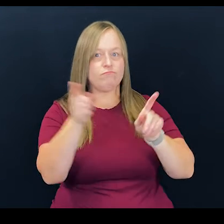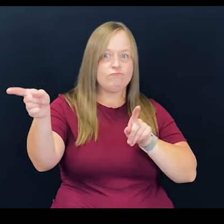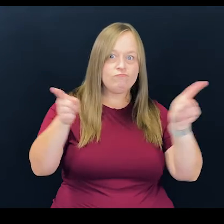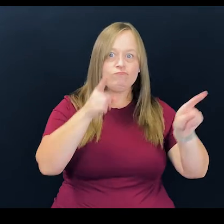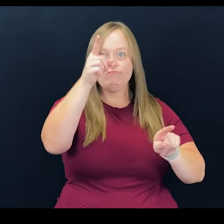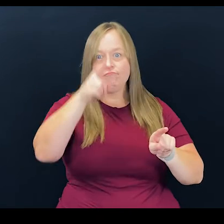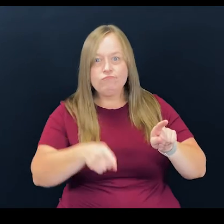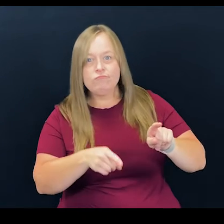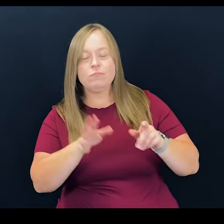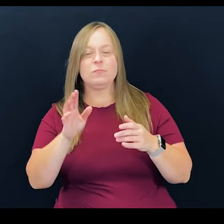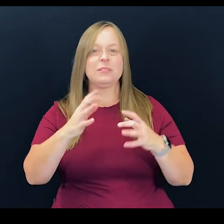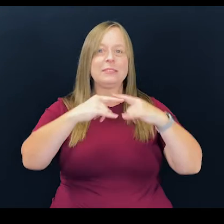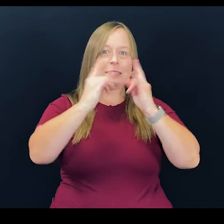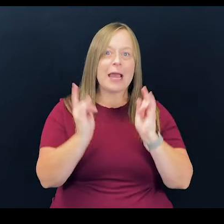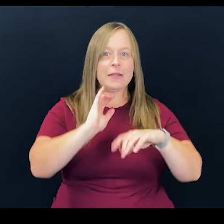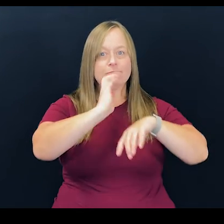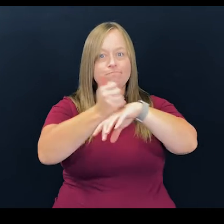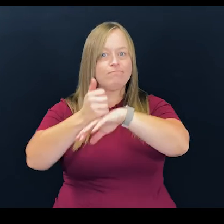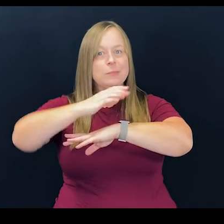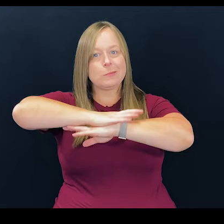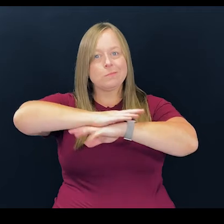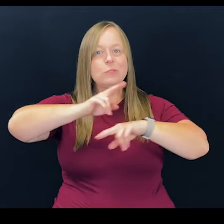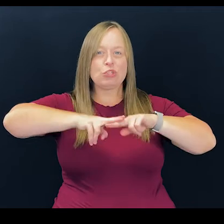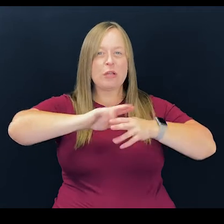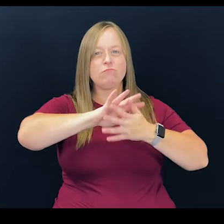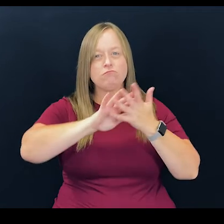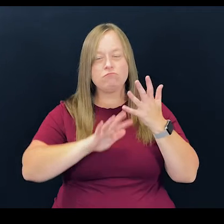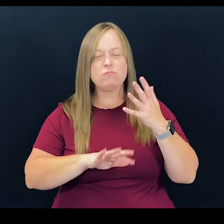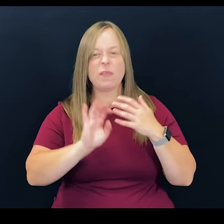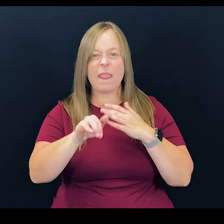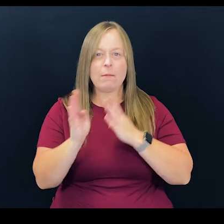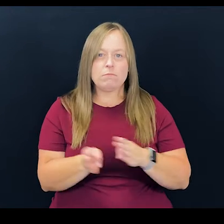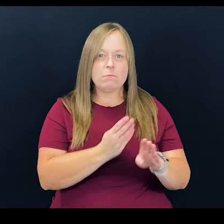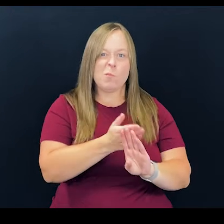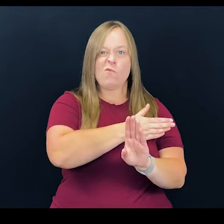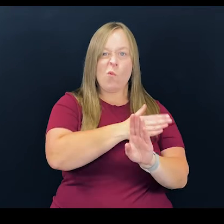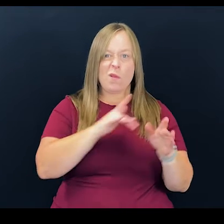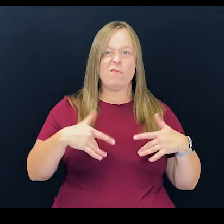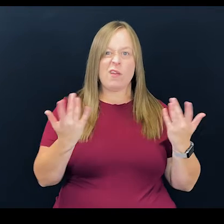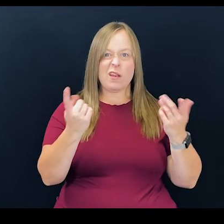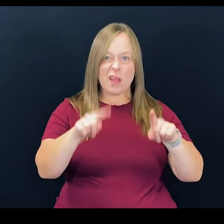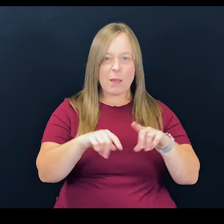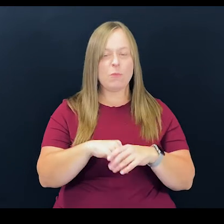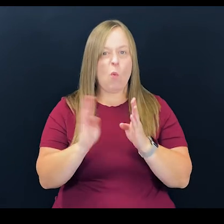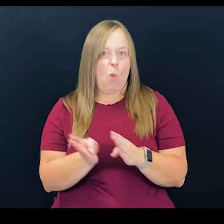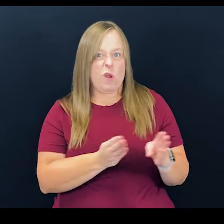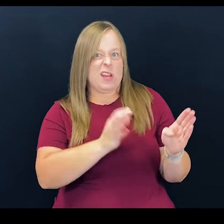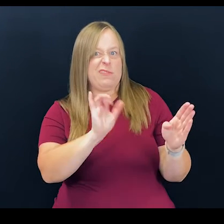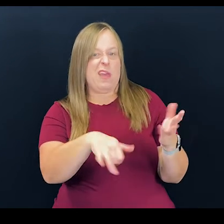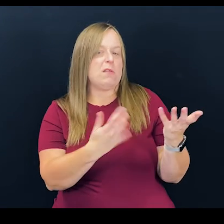Tenemos que todo el setup también para poner todas las carpas, las mesas, las sillas. A organizar eso.